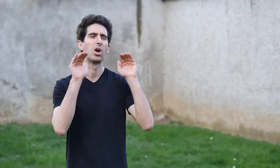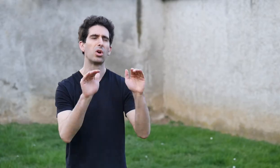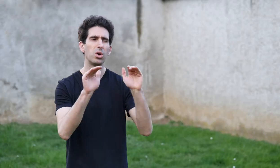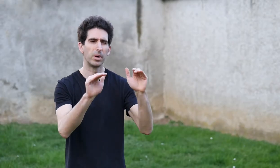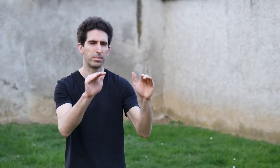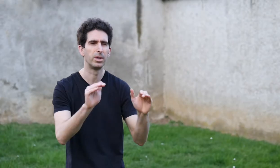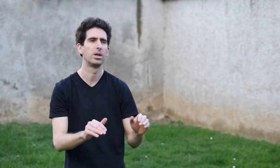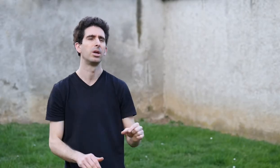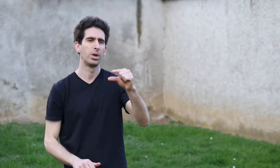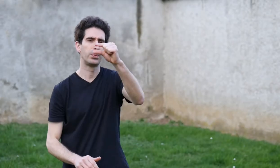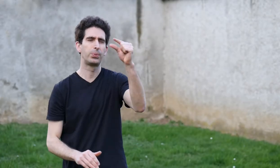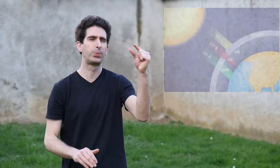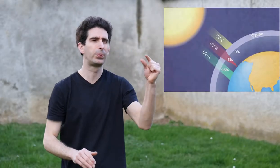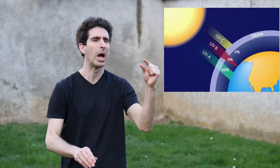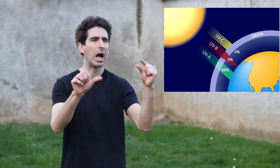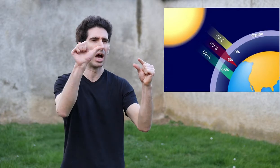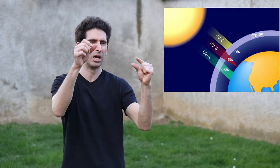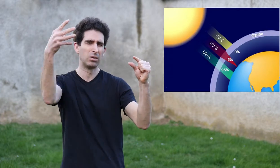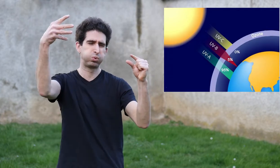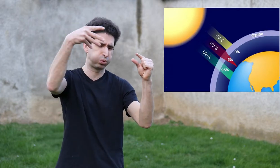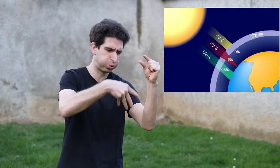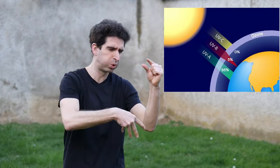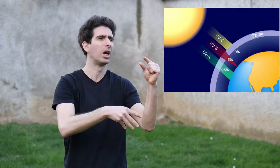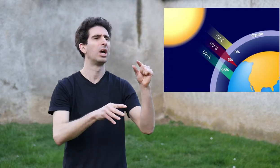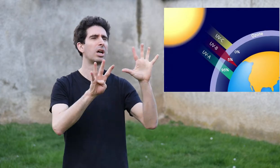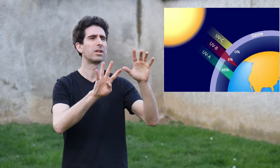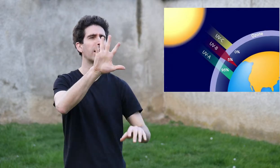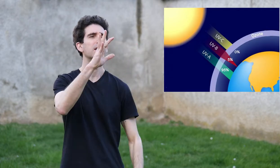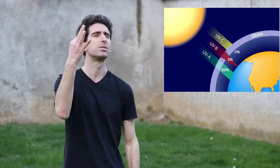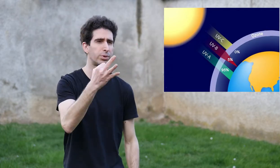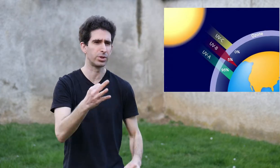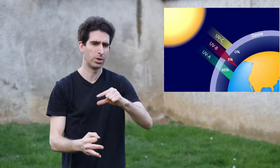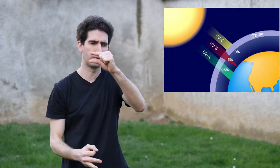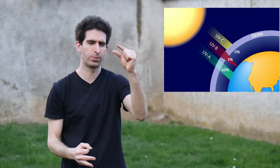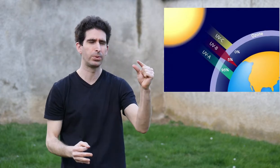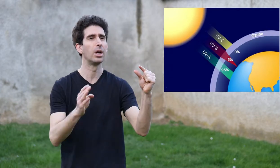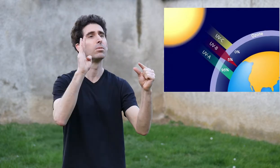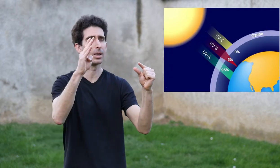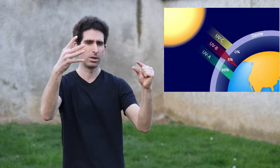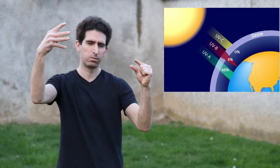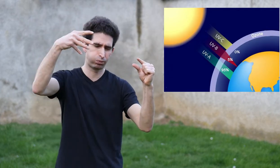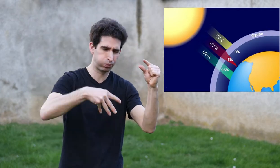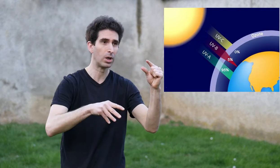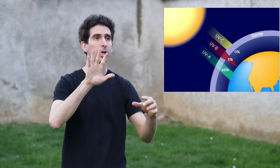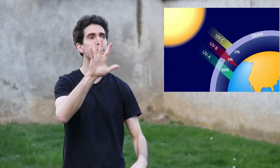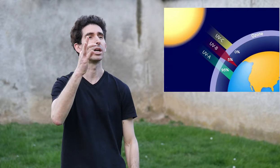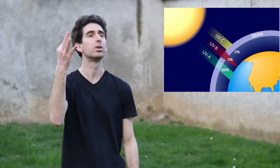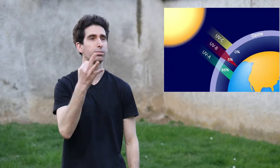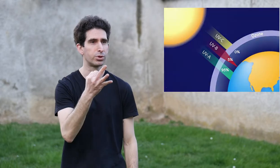Quand même, la couche d'ozone laisse passer 95% des ultraviolets A et 5% des ultraviolets B.